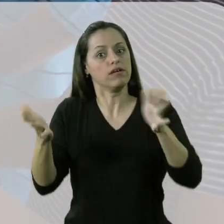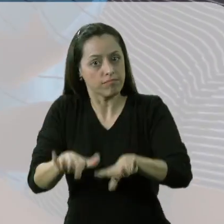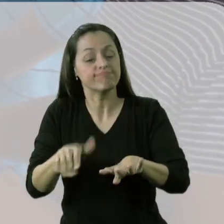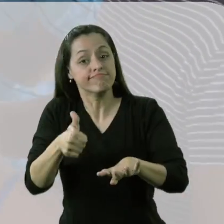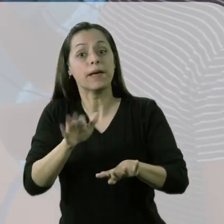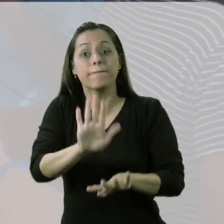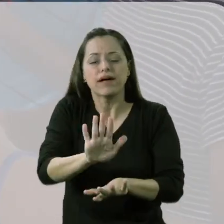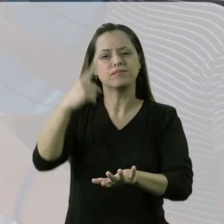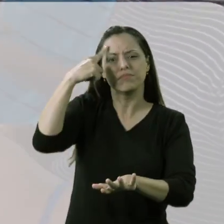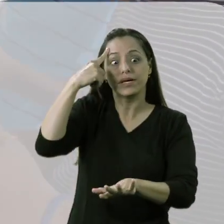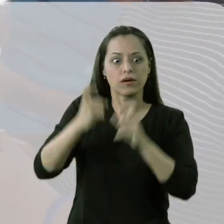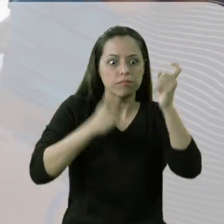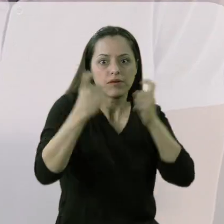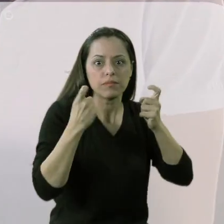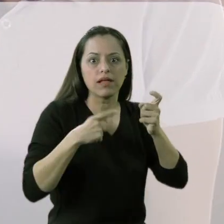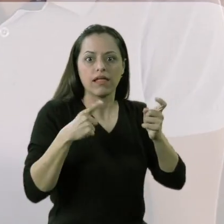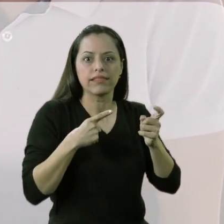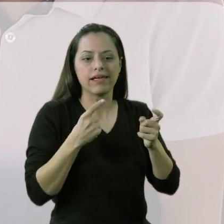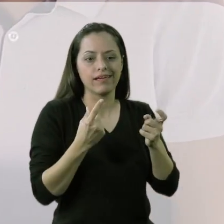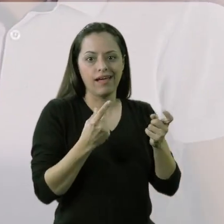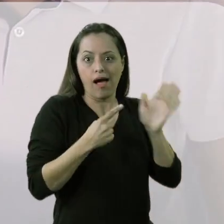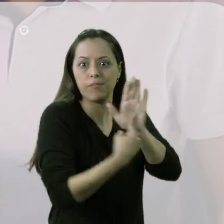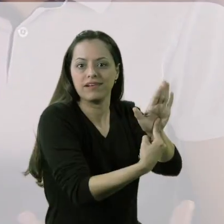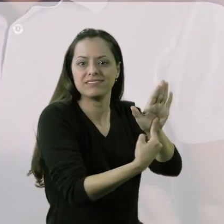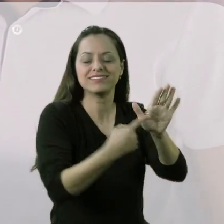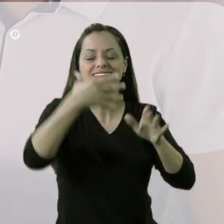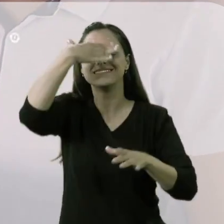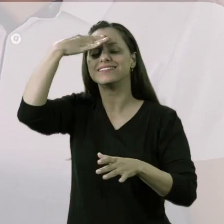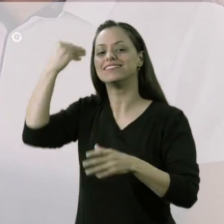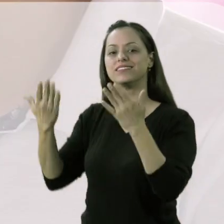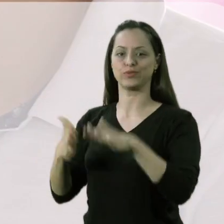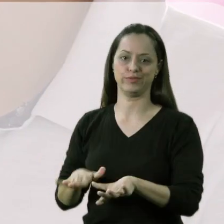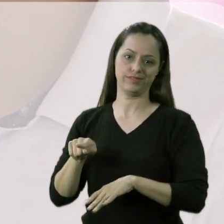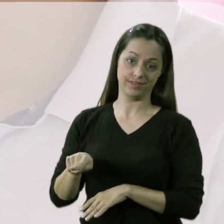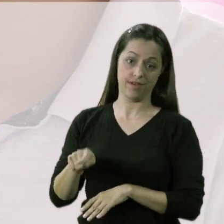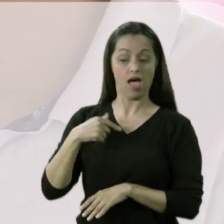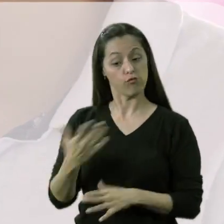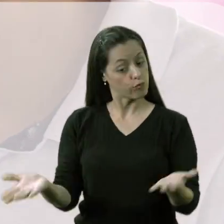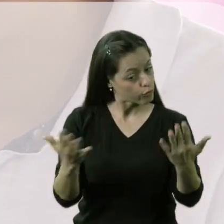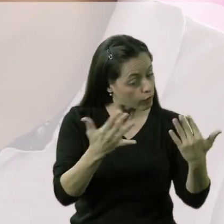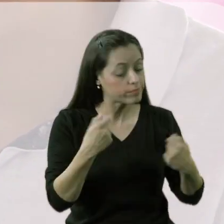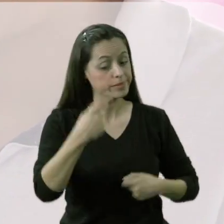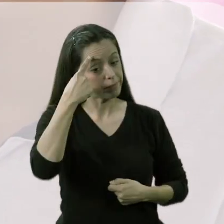só que eles começaram a ficar mais preocupados com a apresentação que nós iríamos fazer para a escola toda. Eu retornei com eles para a sala de aula,